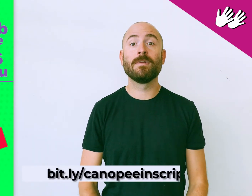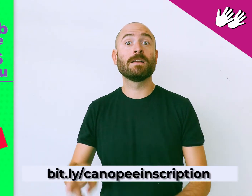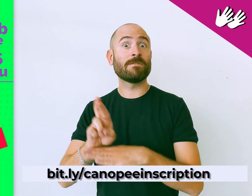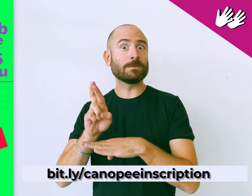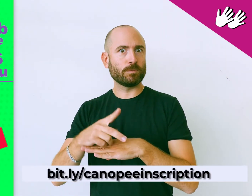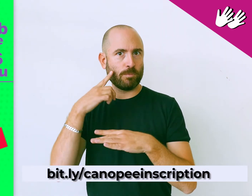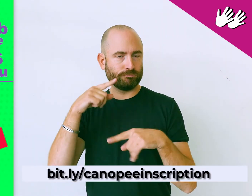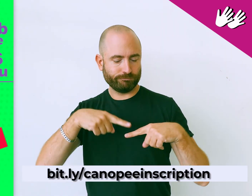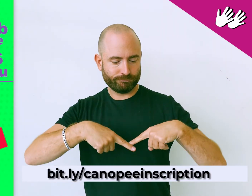Entrée gratuite, sur réservation